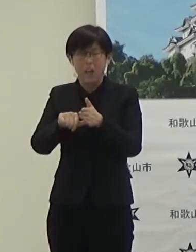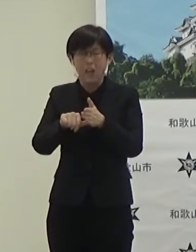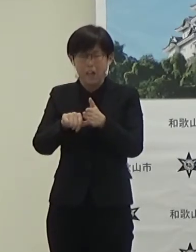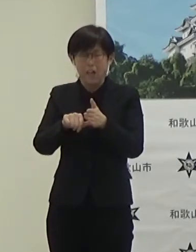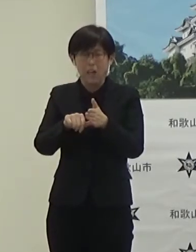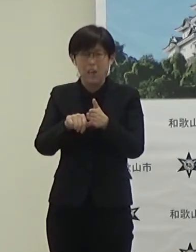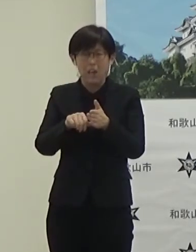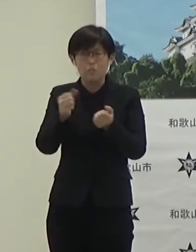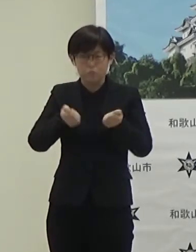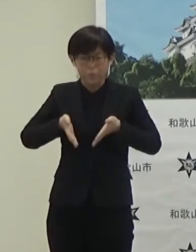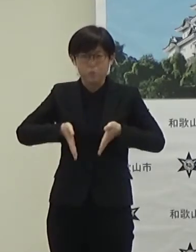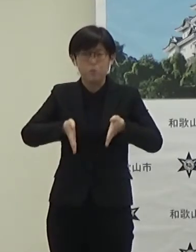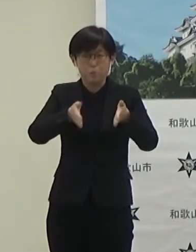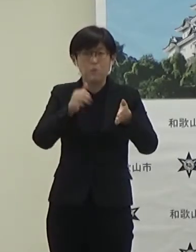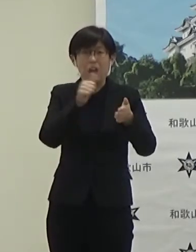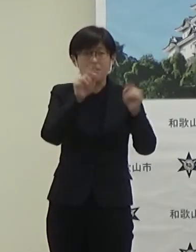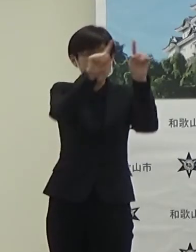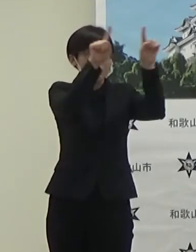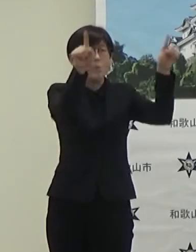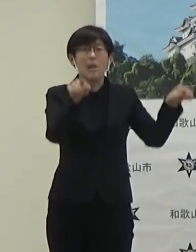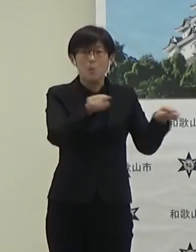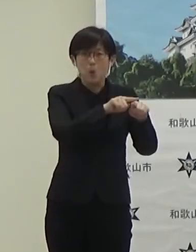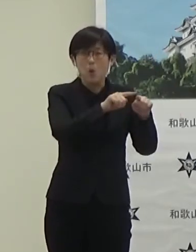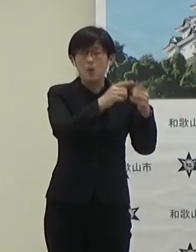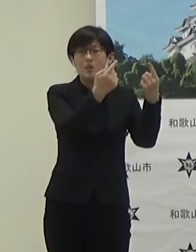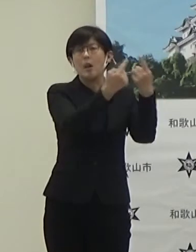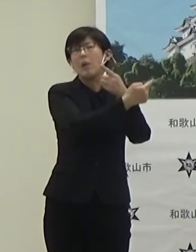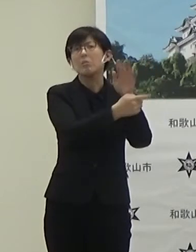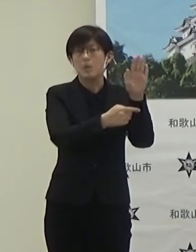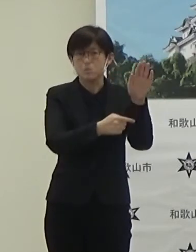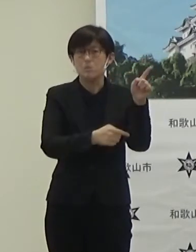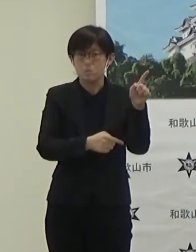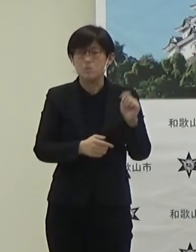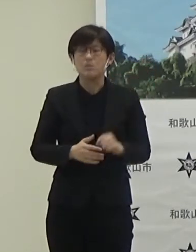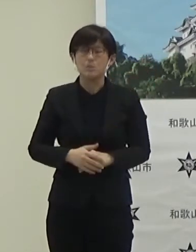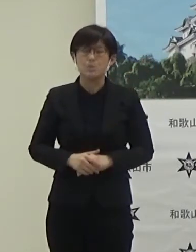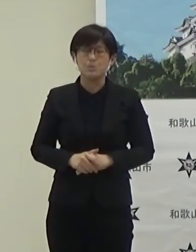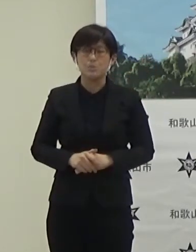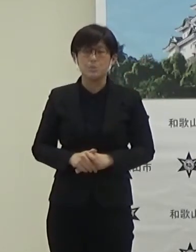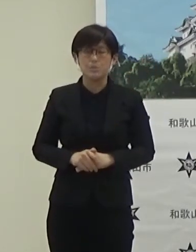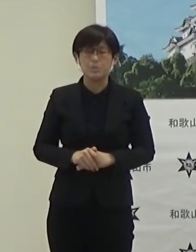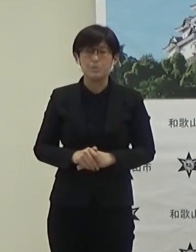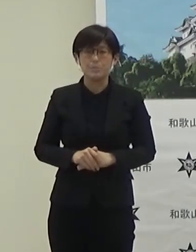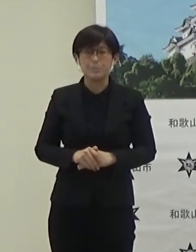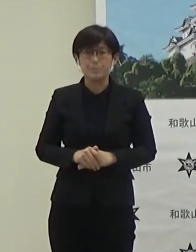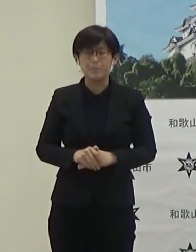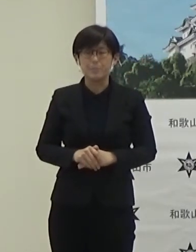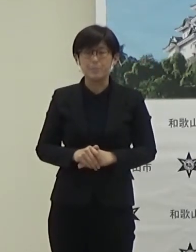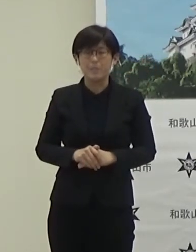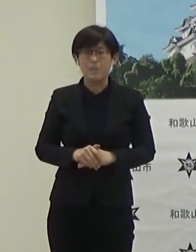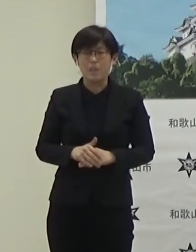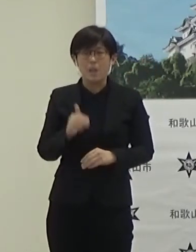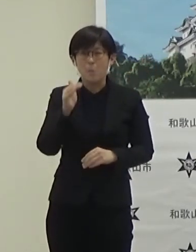我々としても今後公共岸壁、クルーズ船等が来る場合は和歌山港という形で